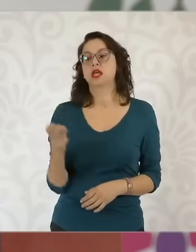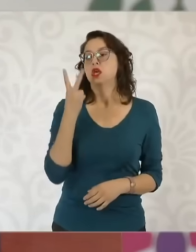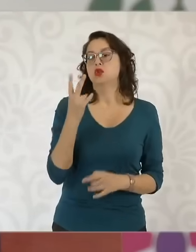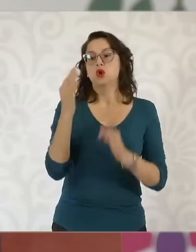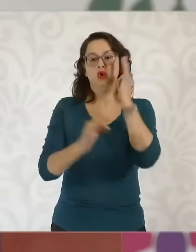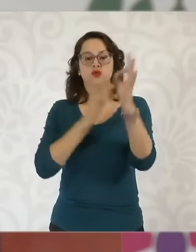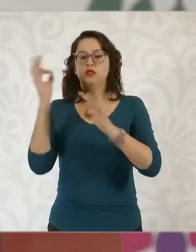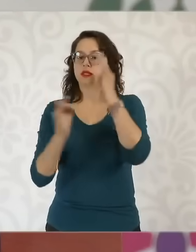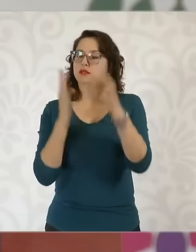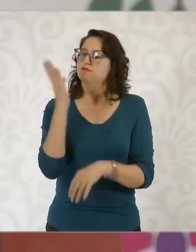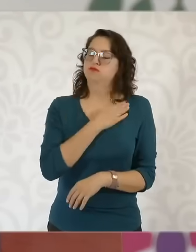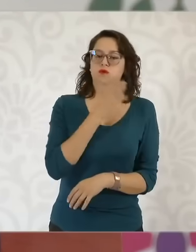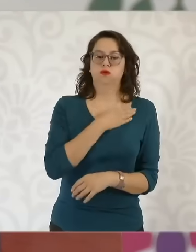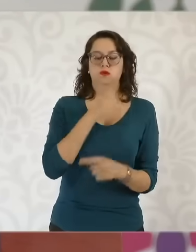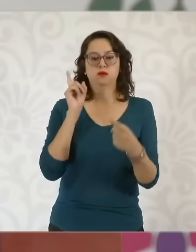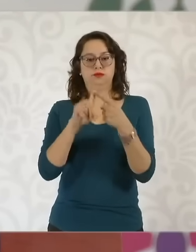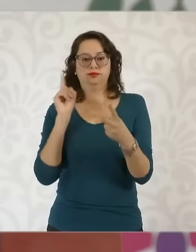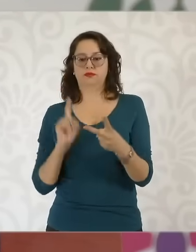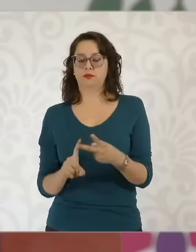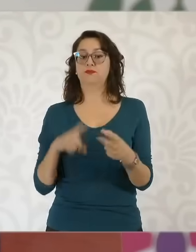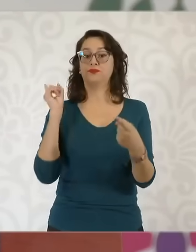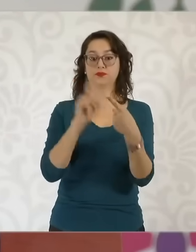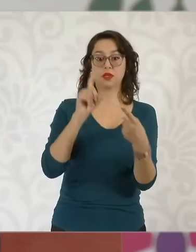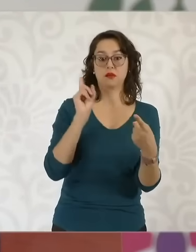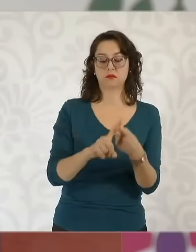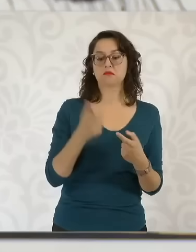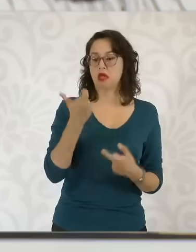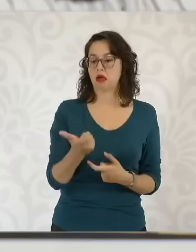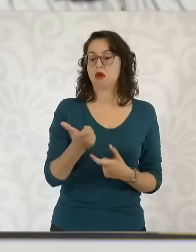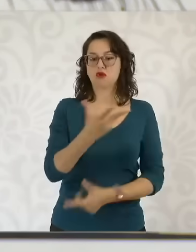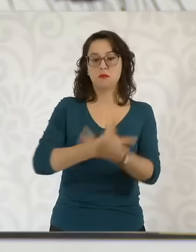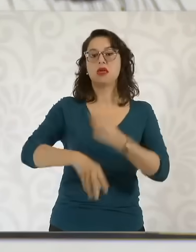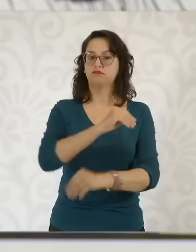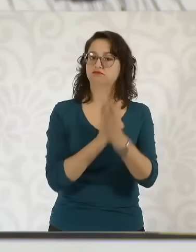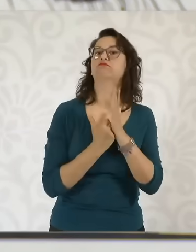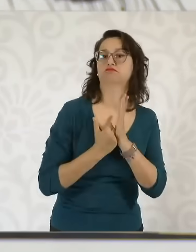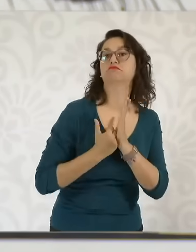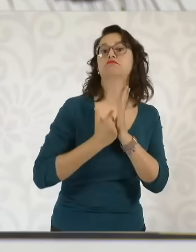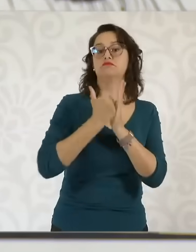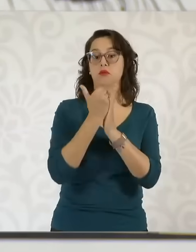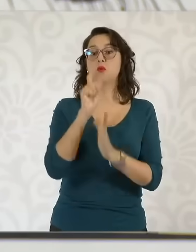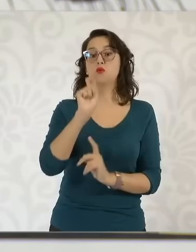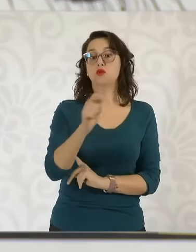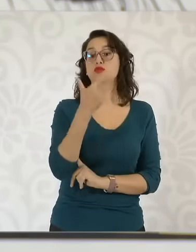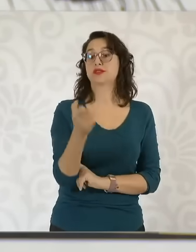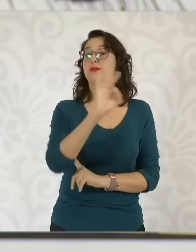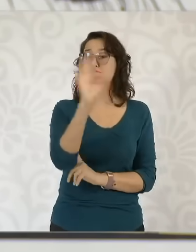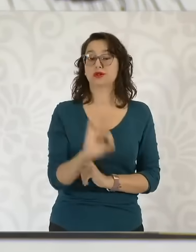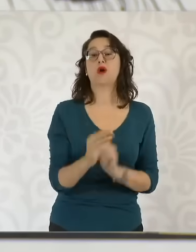económico bajo las circunstancias internacionales que estamos viviendo, eh, de pun 7%. El cambio